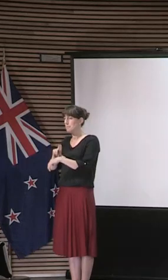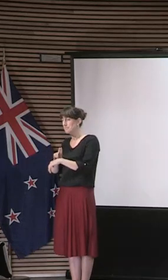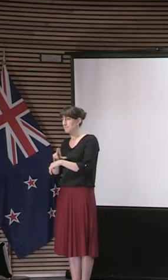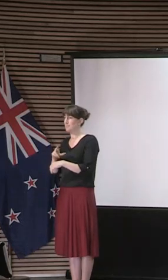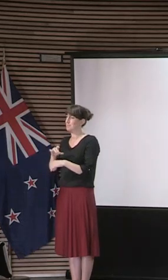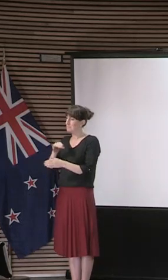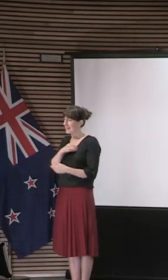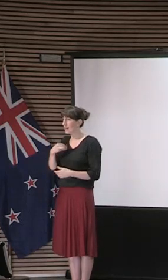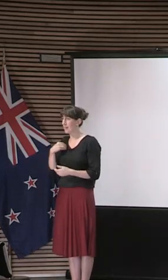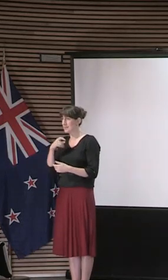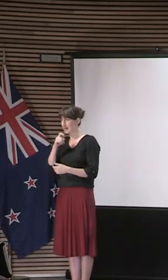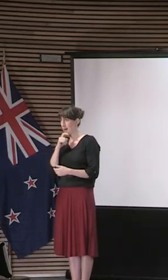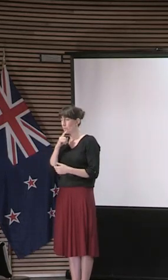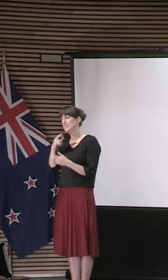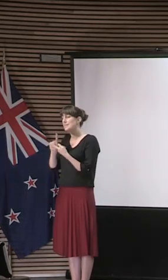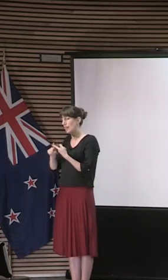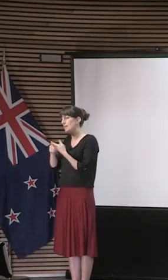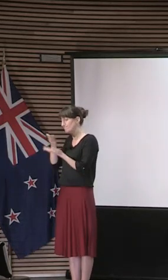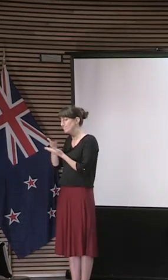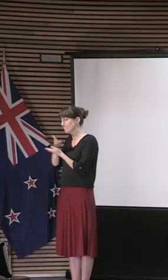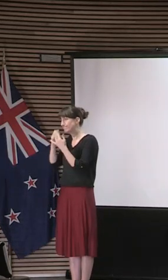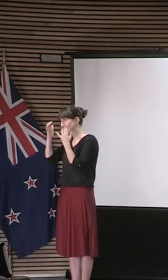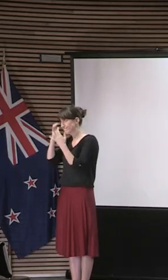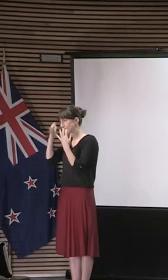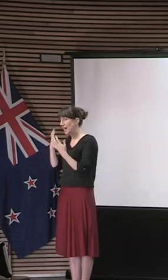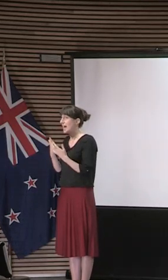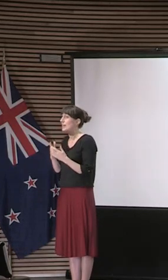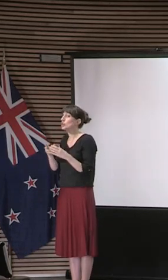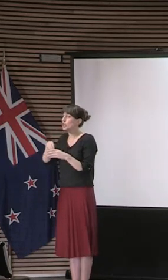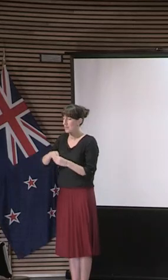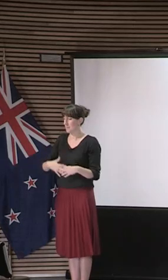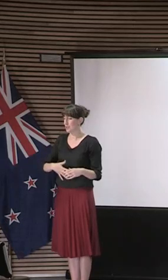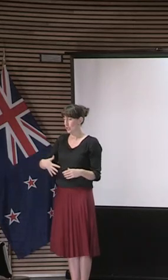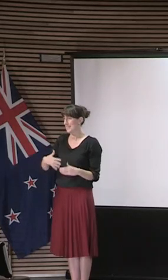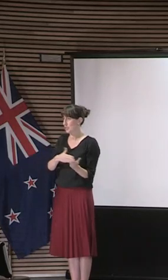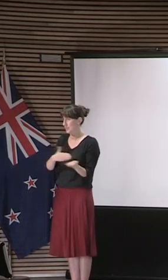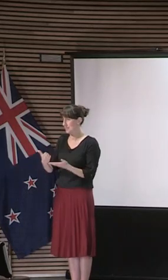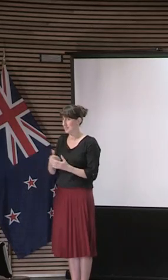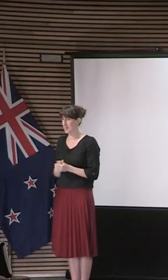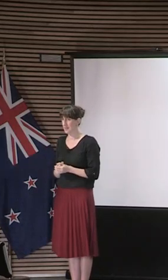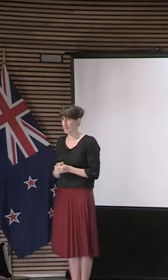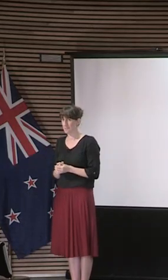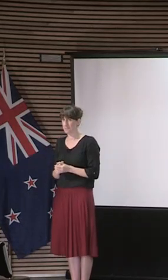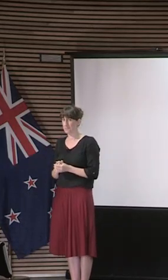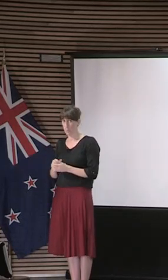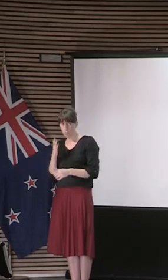na te aha hoki i kore ai i haina